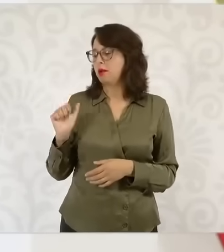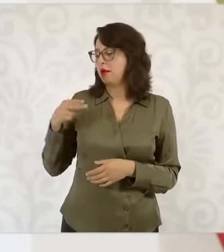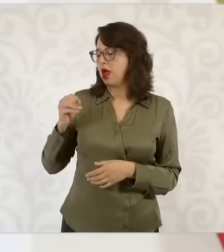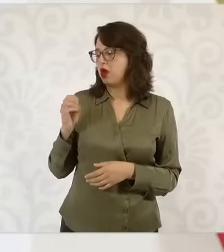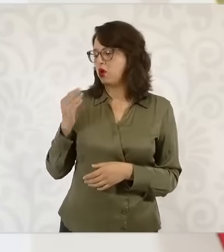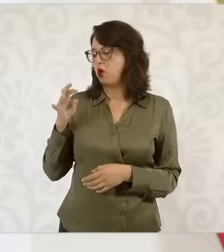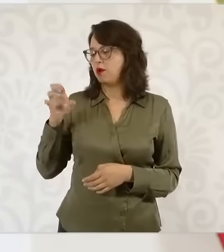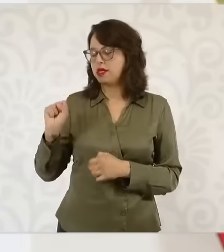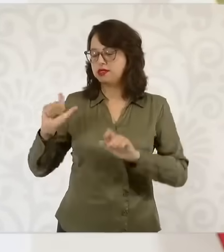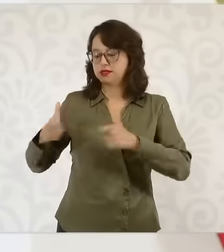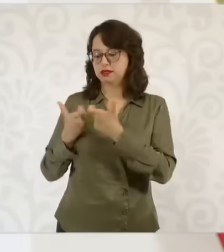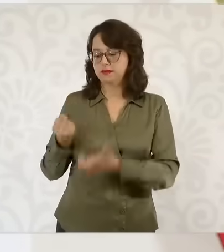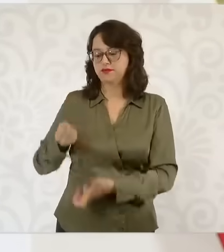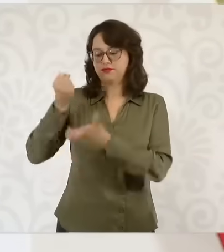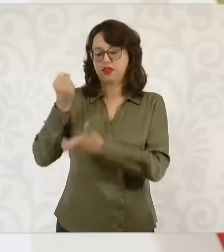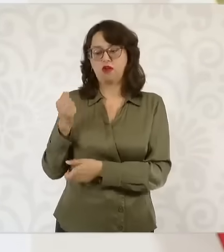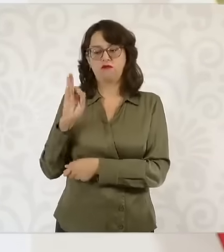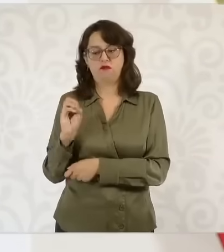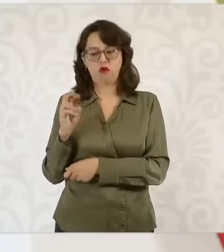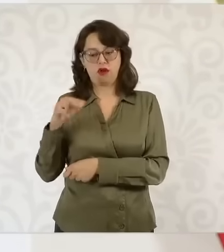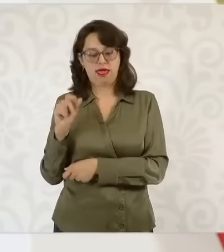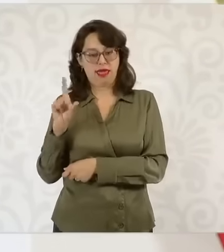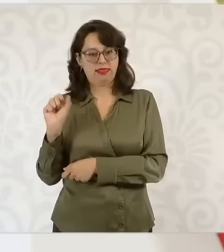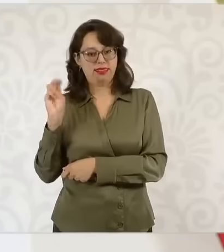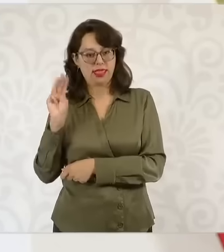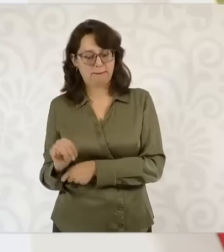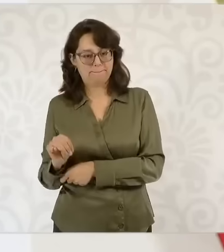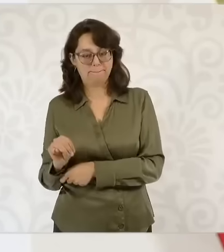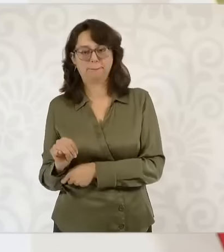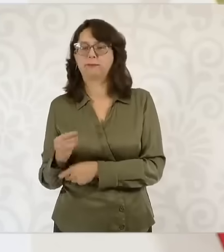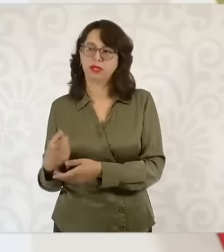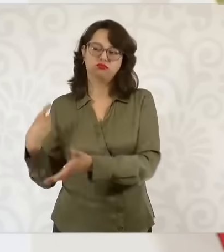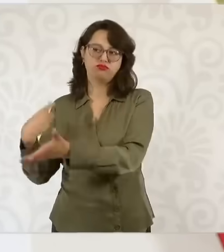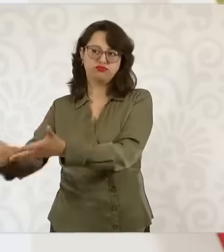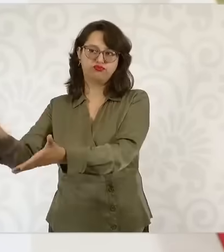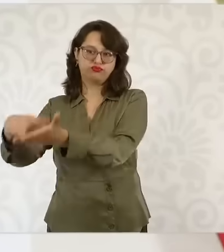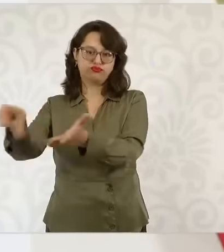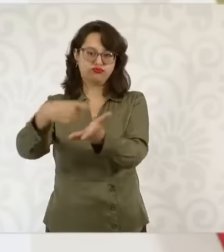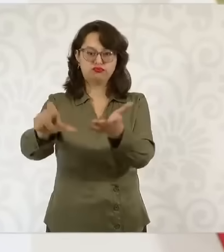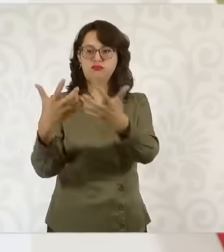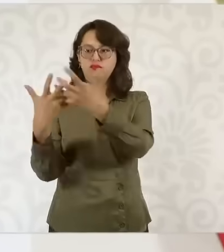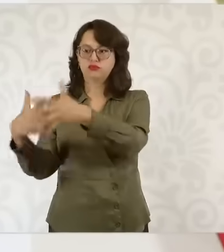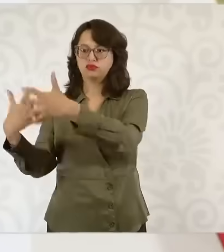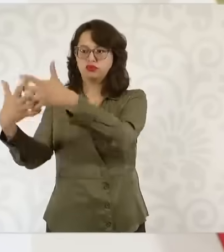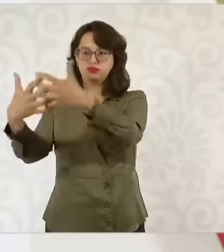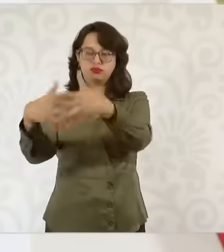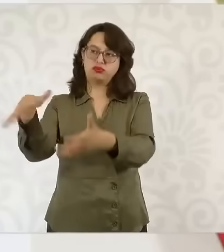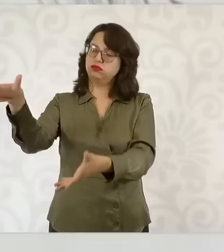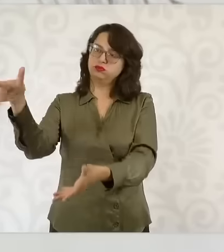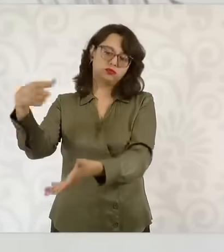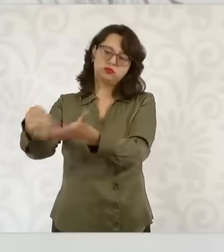manobras que se llama Fonadín. Y se compraron las plantas de Iberdrola. ¿Con qué motivo? Pues para